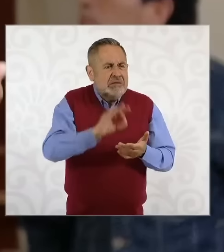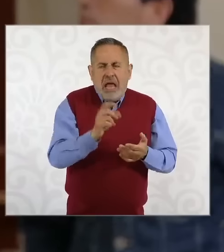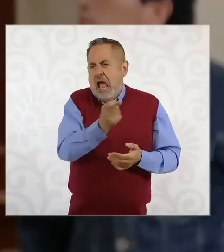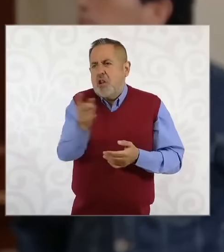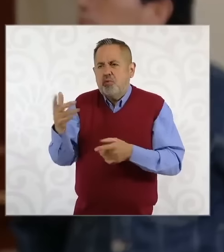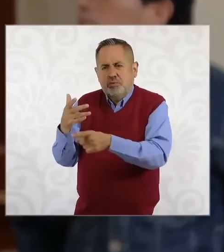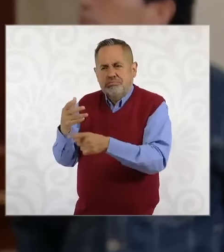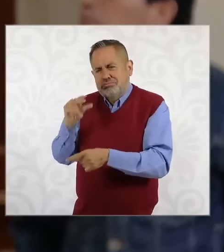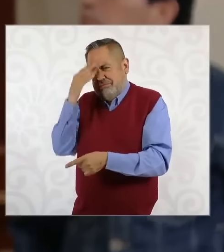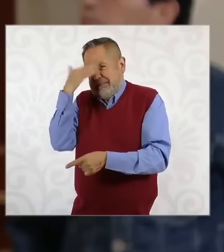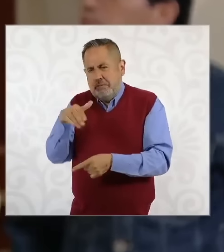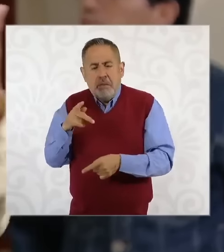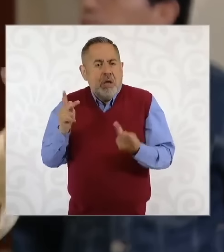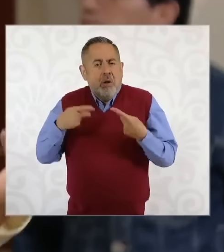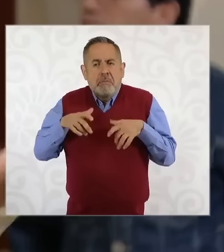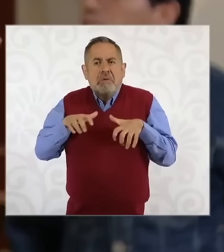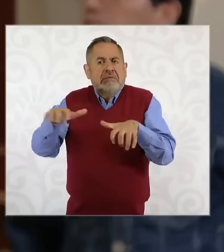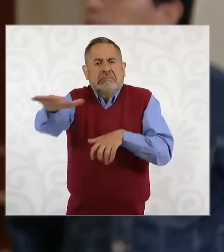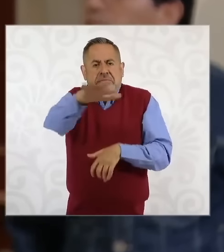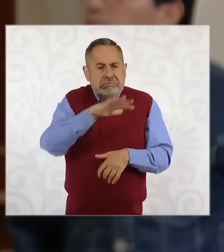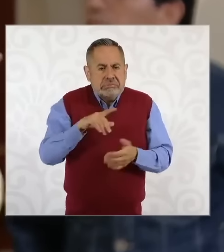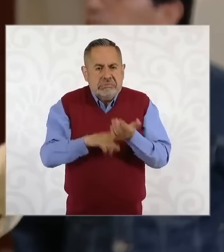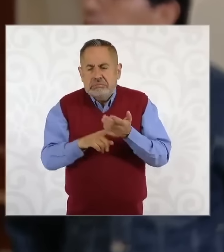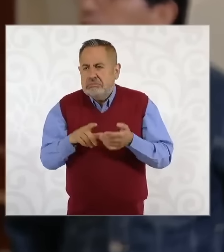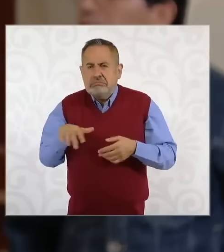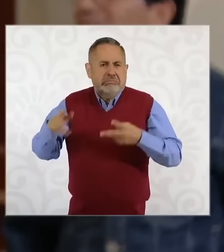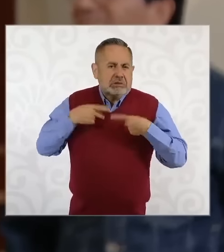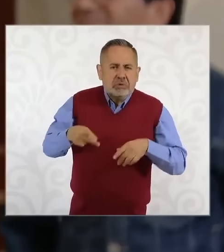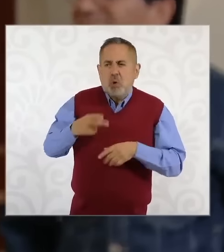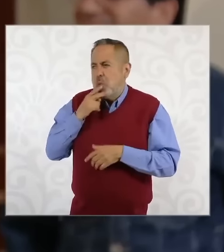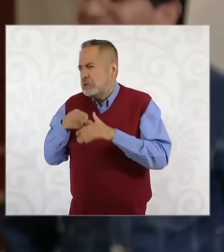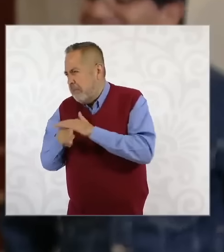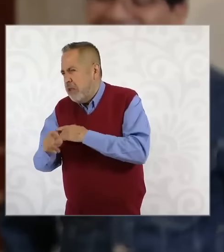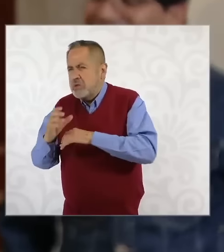la gente común y corriente que el pueblo, los que viajan el metro, en la preseria y demás del campo